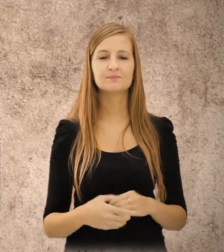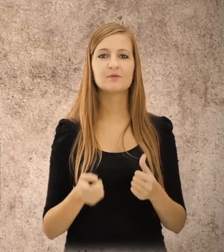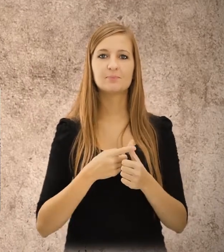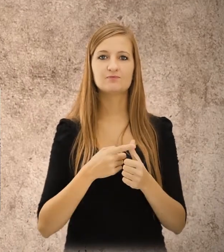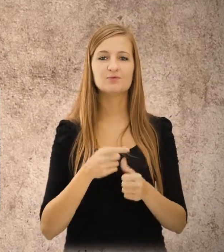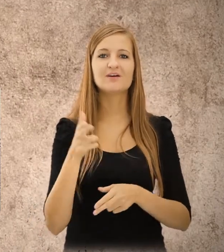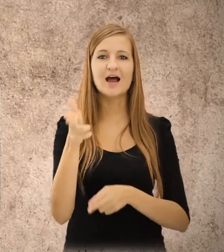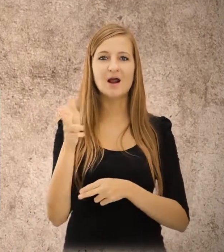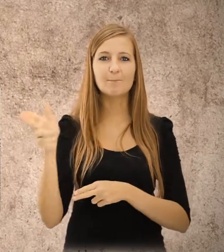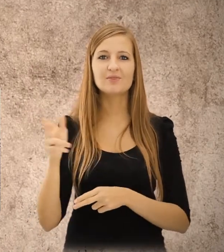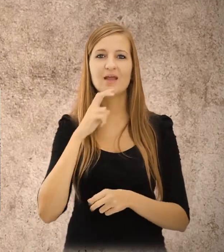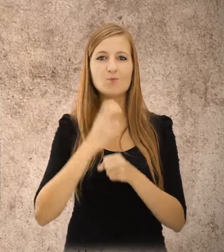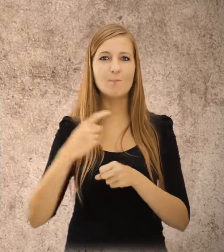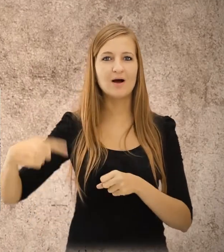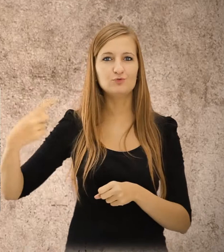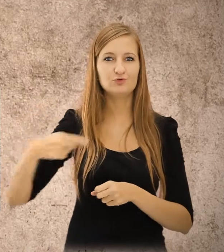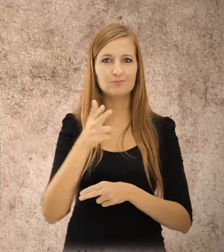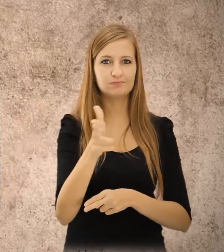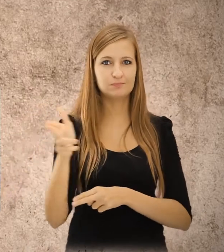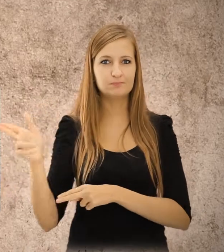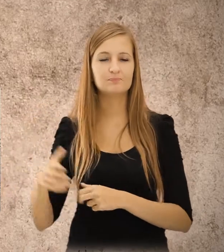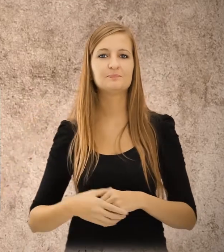Karabiny maszynowe.